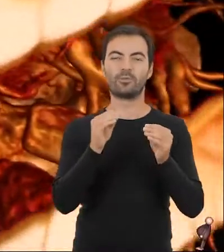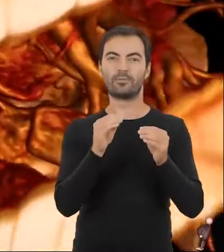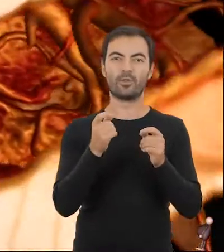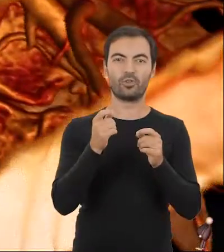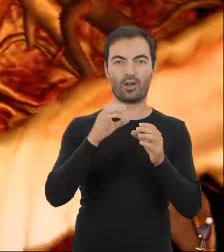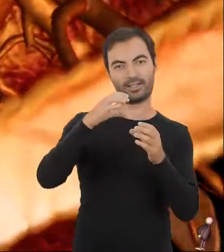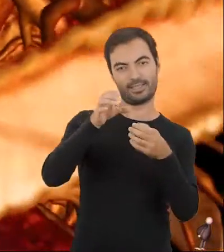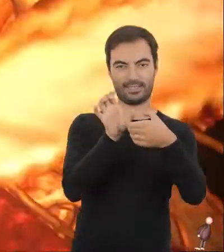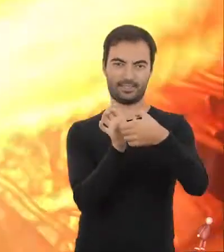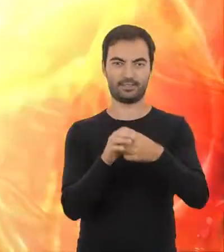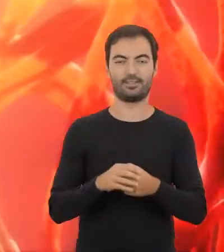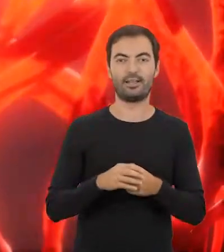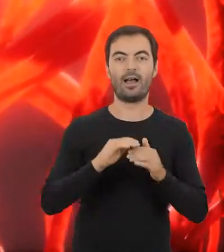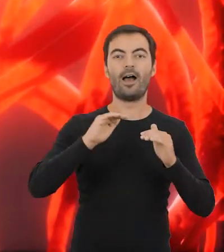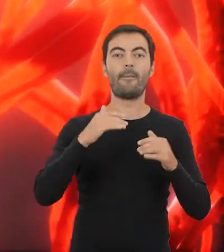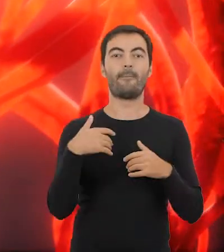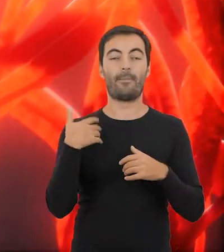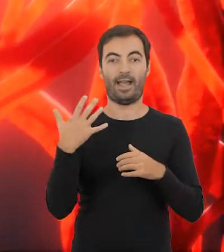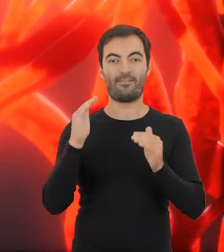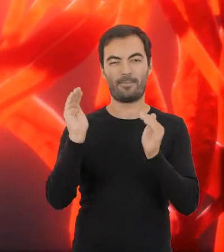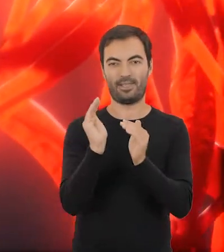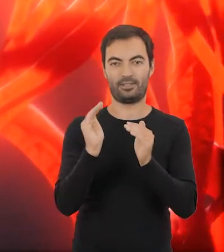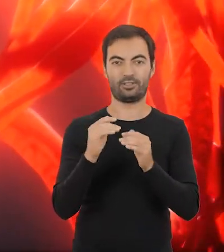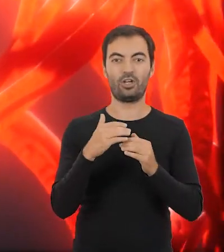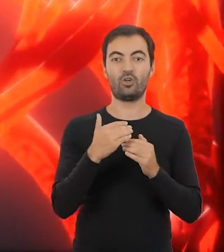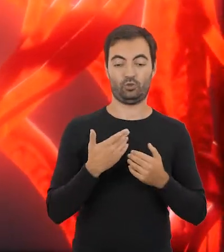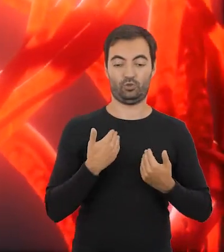Mniejsza, prawa komora jest położona z przodu, a silniejsza lewa z tyłu.